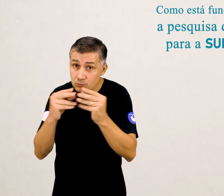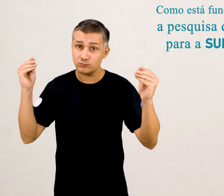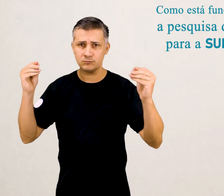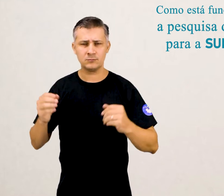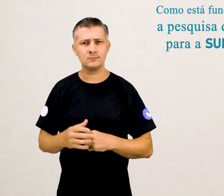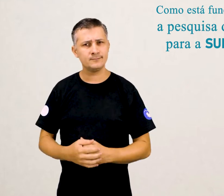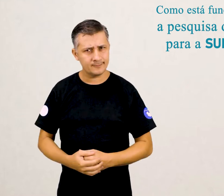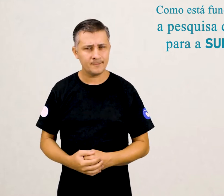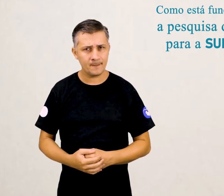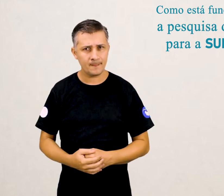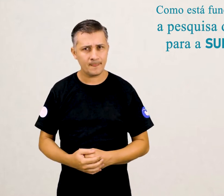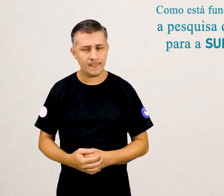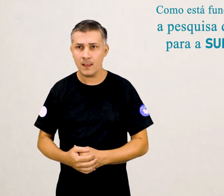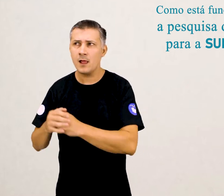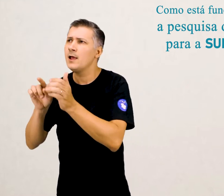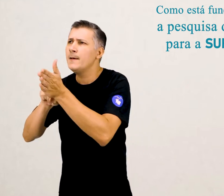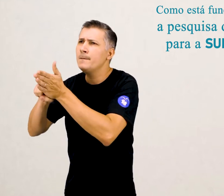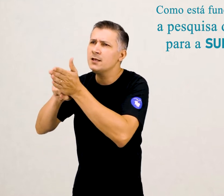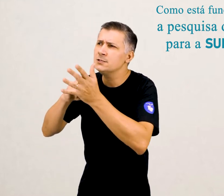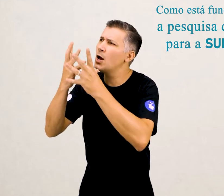Como está funcionando a pesquisa da cura para a surdez?